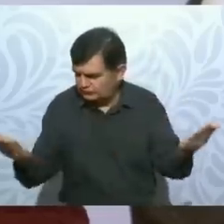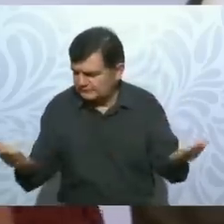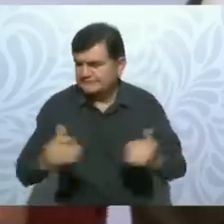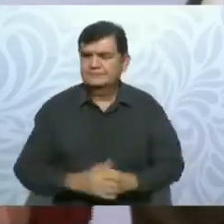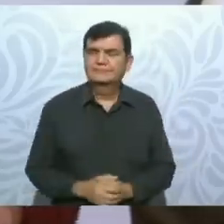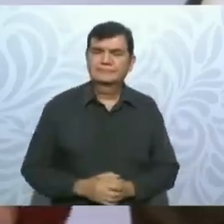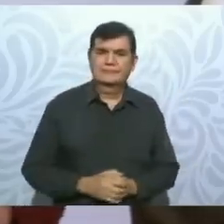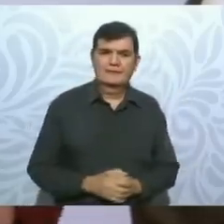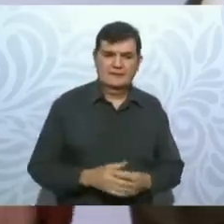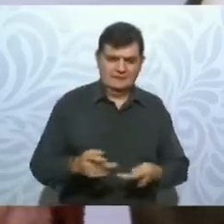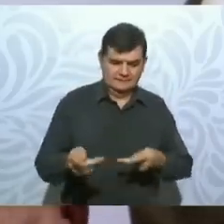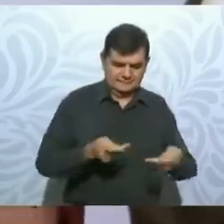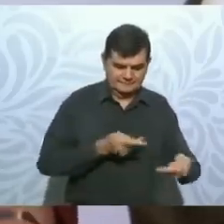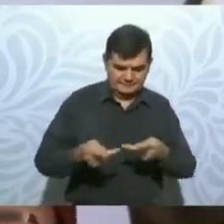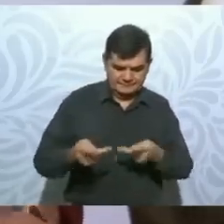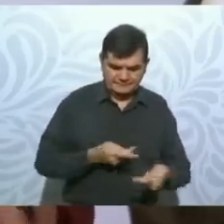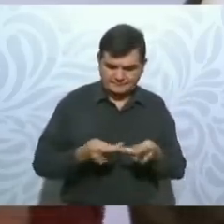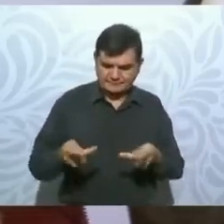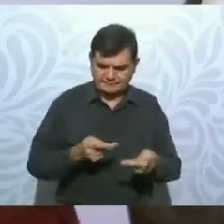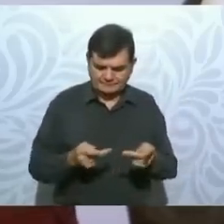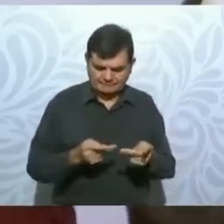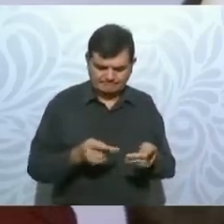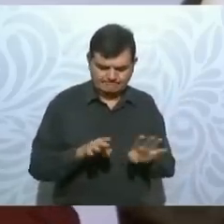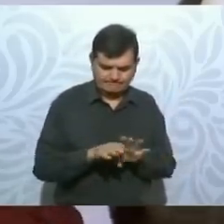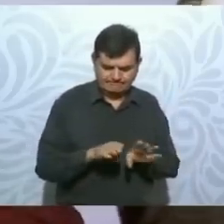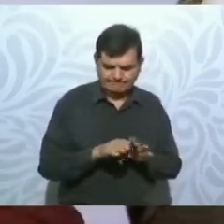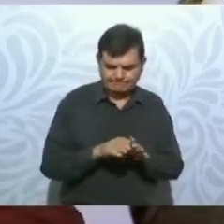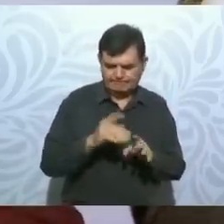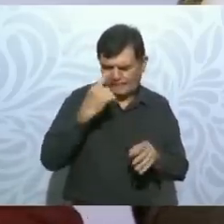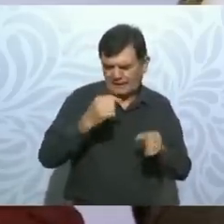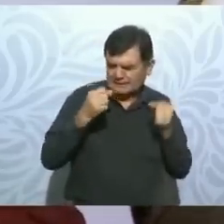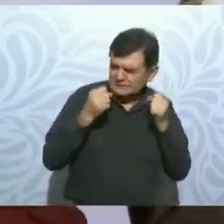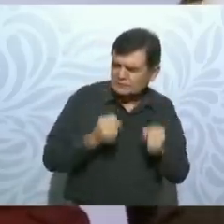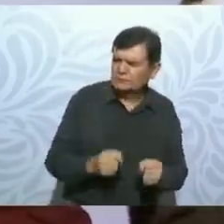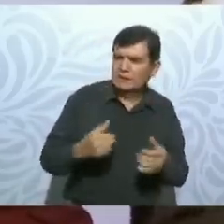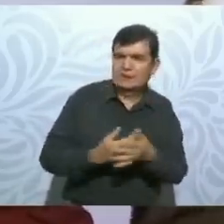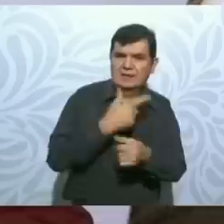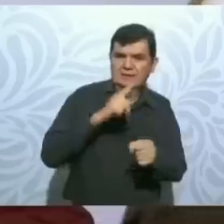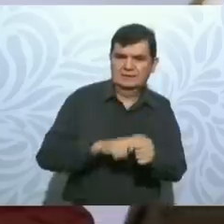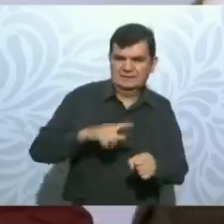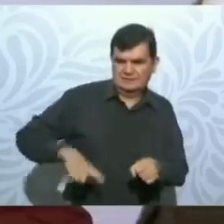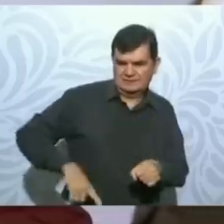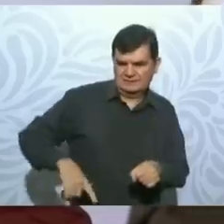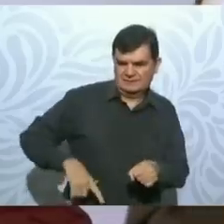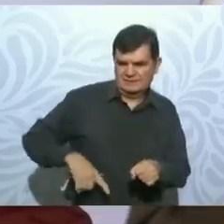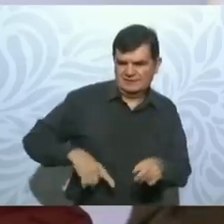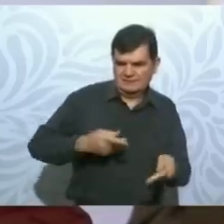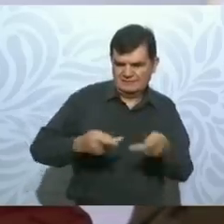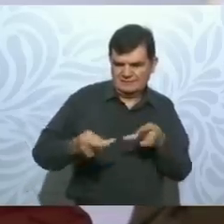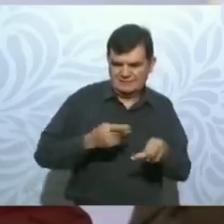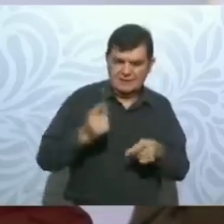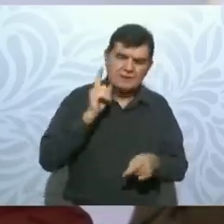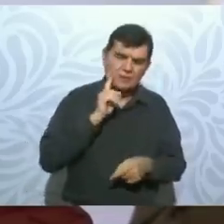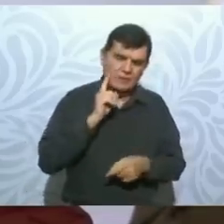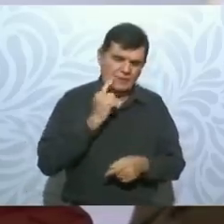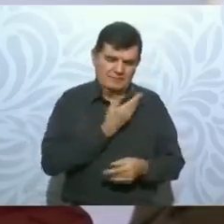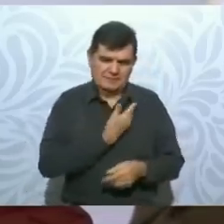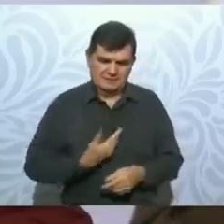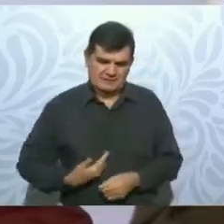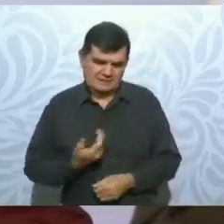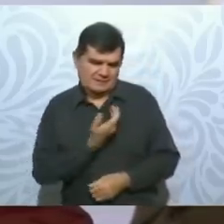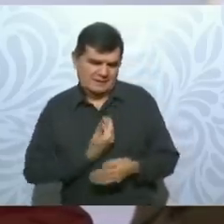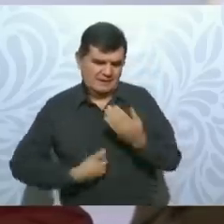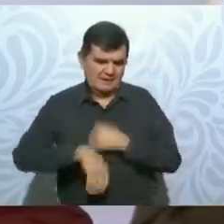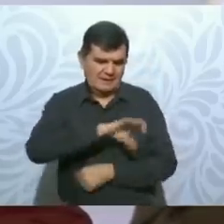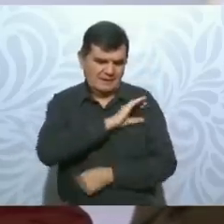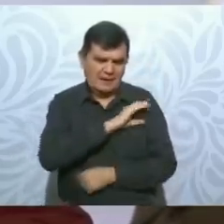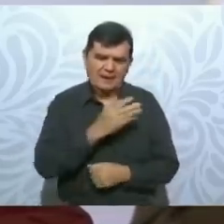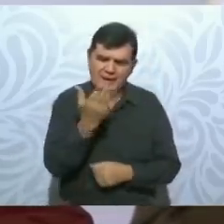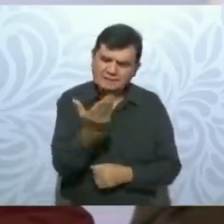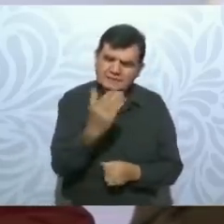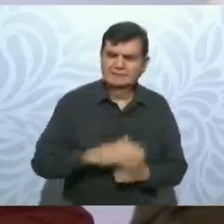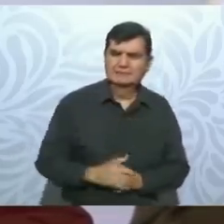estrategia Nacional de de seguridad del gobierno de la presidenta Claudia shinba un pardo tiene